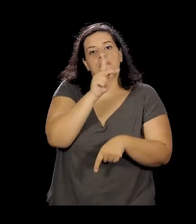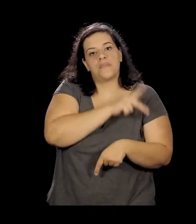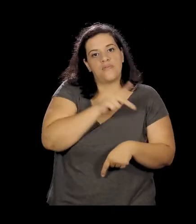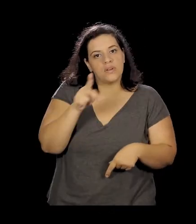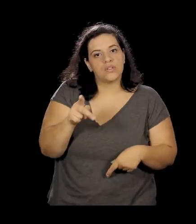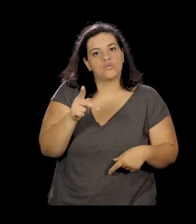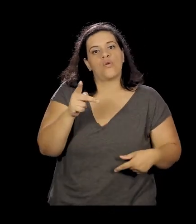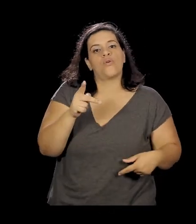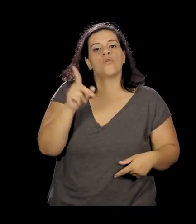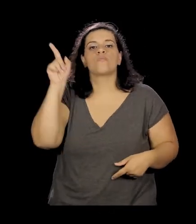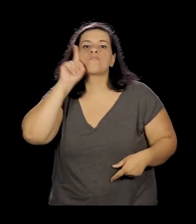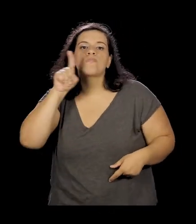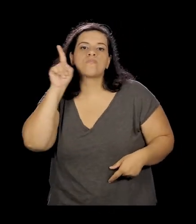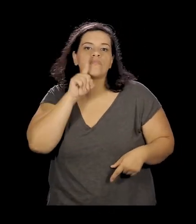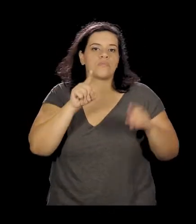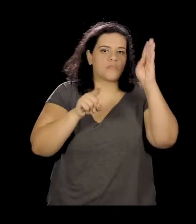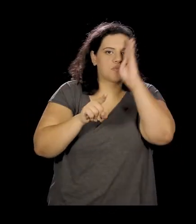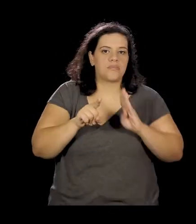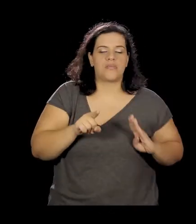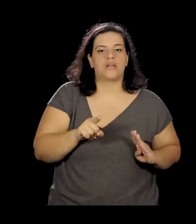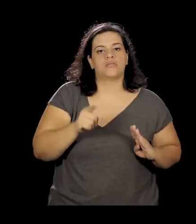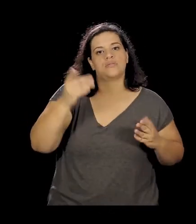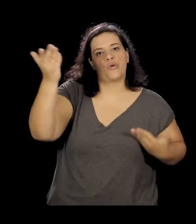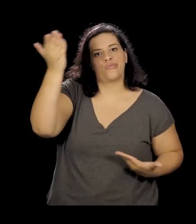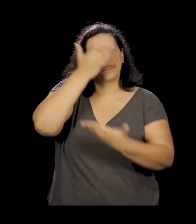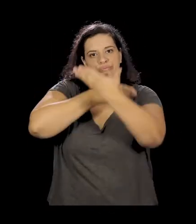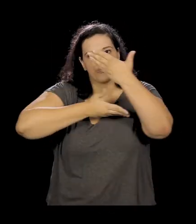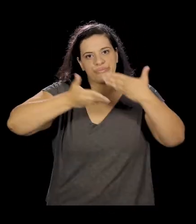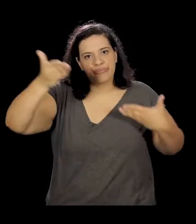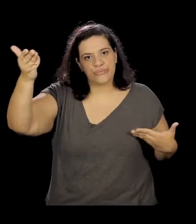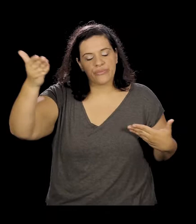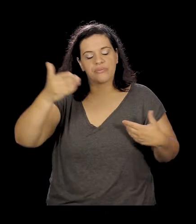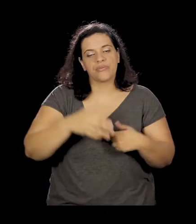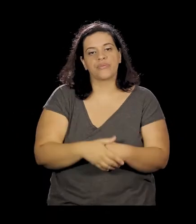entre Estados Unidos e Brasil,